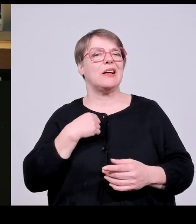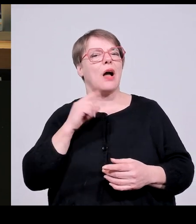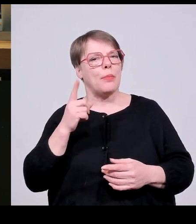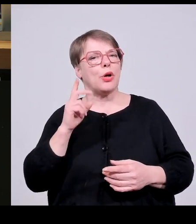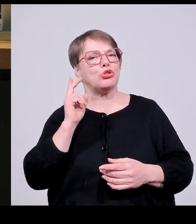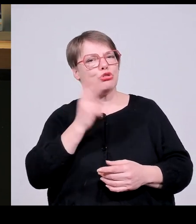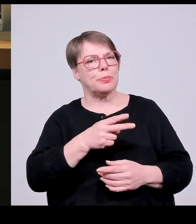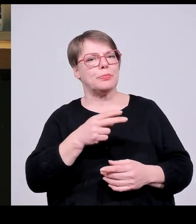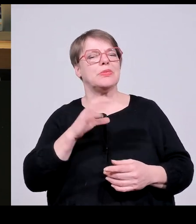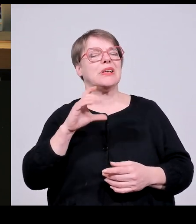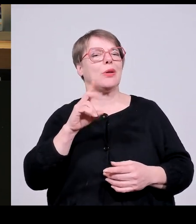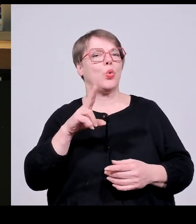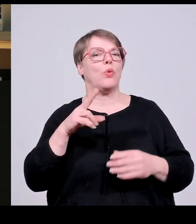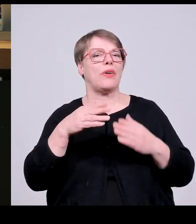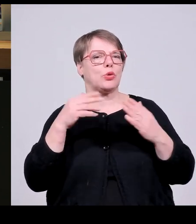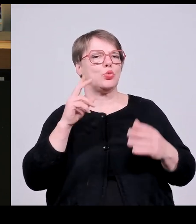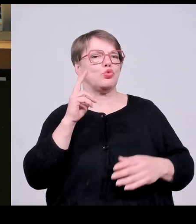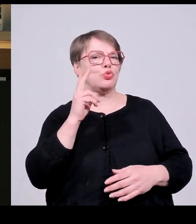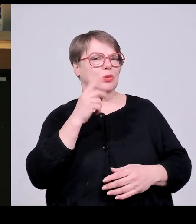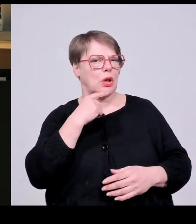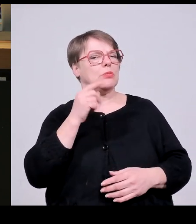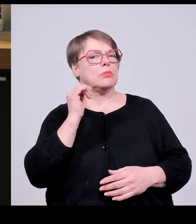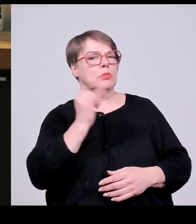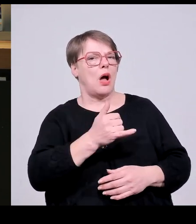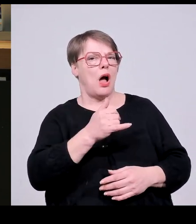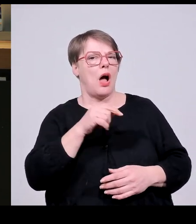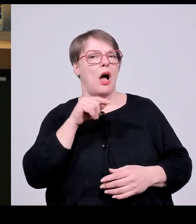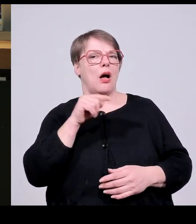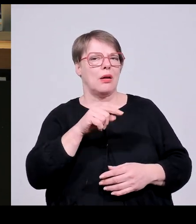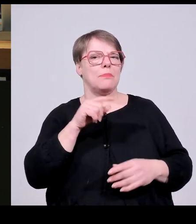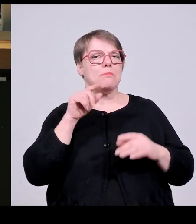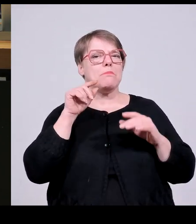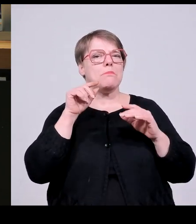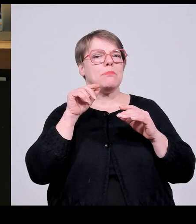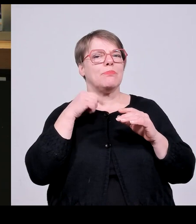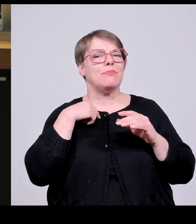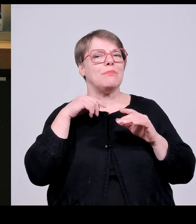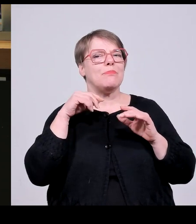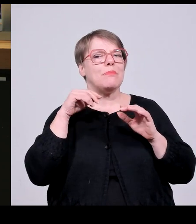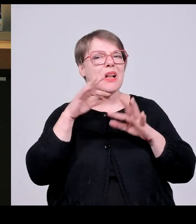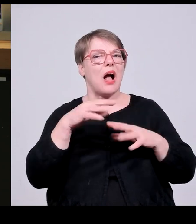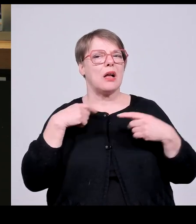der Zukunft meistern wollen, wenn wir Klimaneutraler werden wollen, wenn wir die von ihnen beschriebenen Techniken